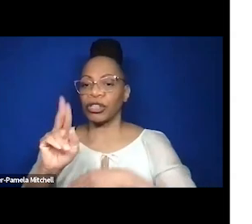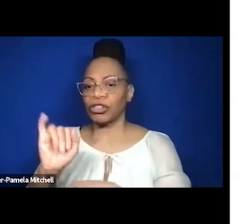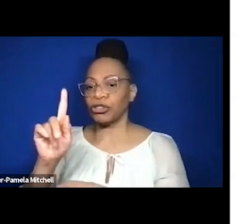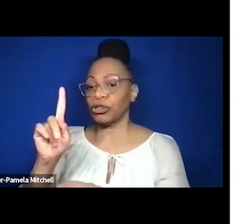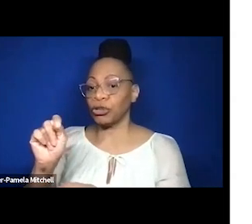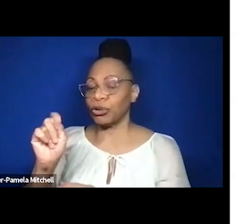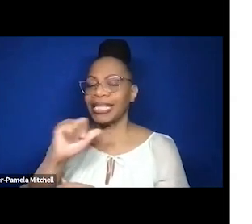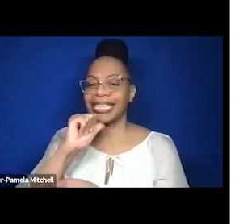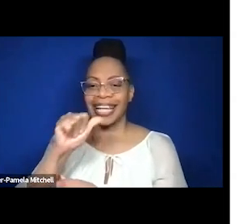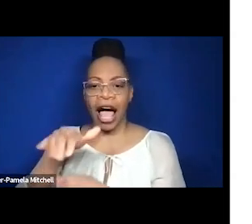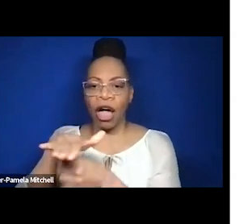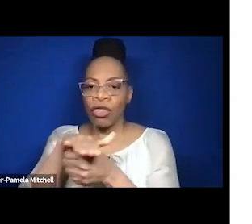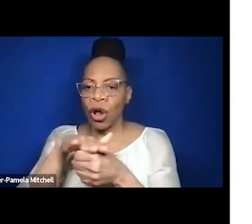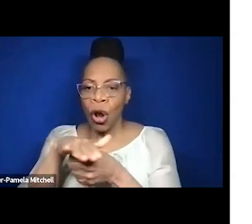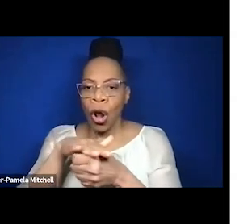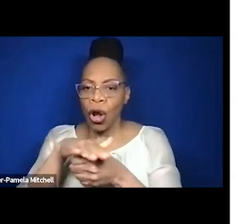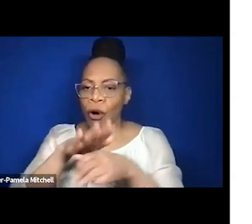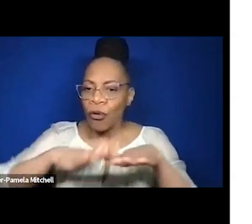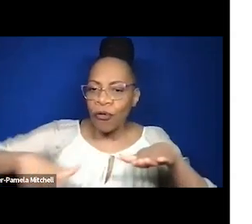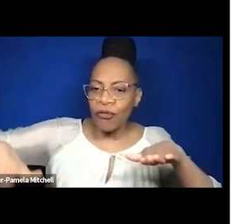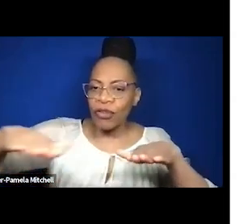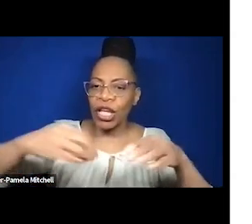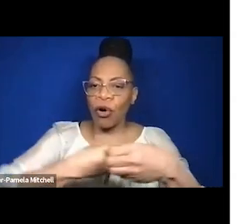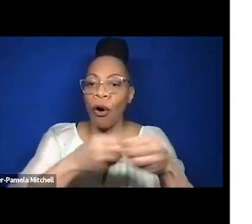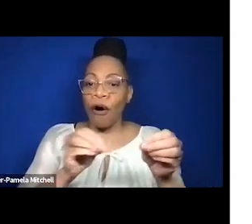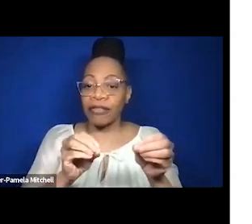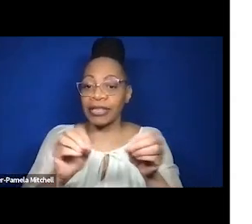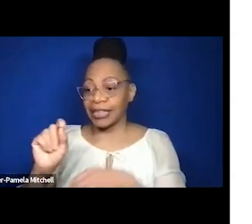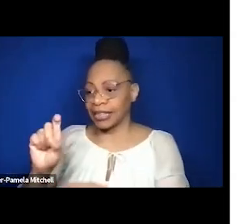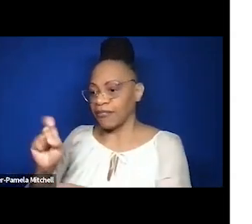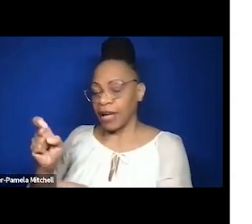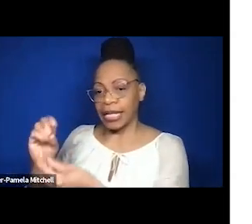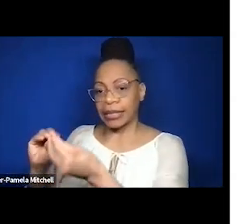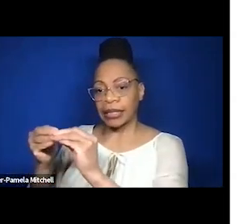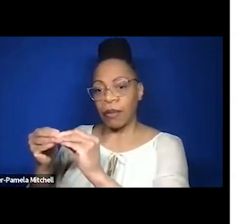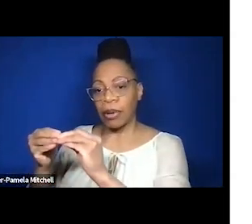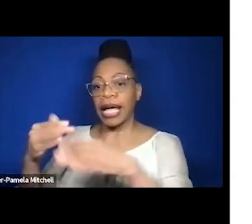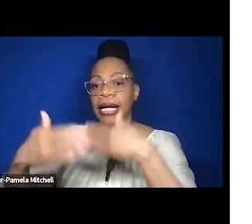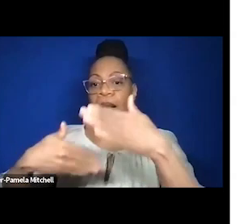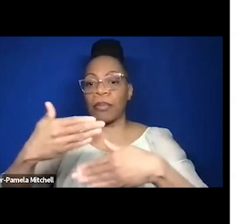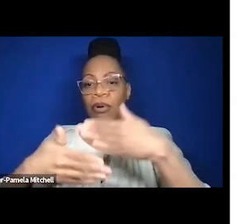Va a un número de fax específico para procesamiento. Estos se procesan en unas dos semanas.